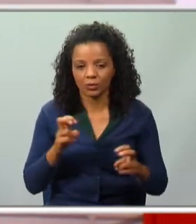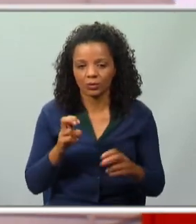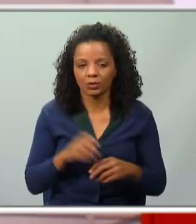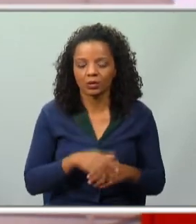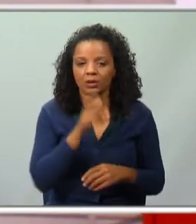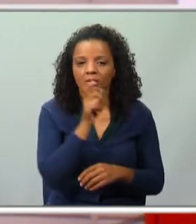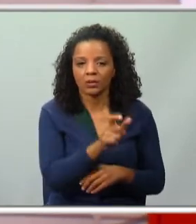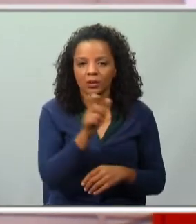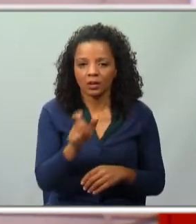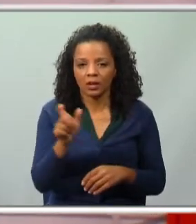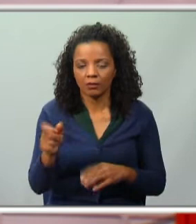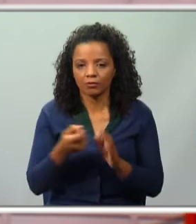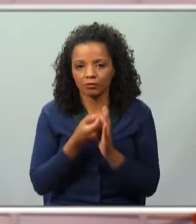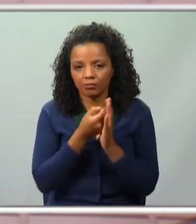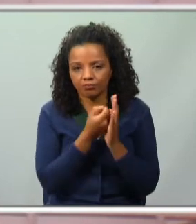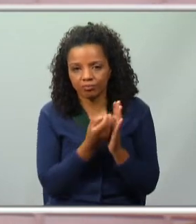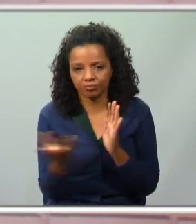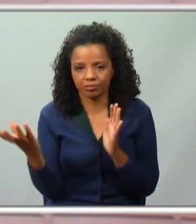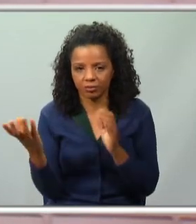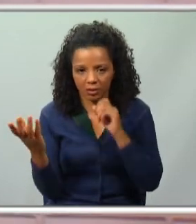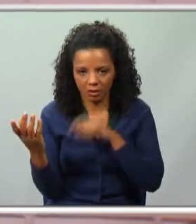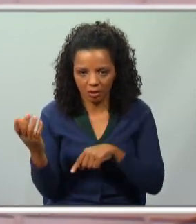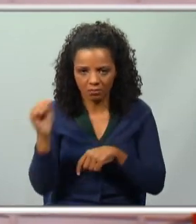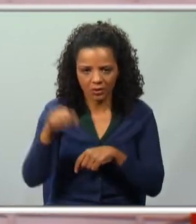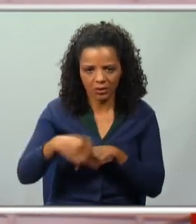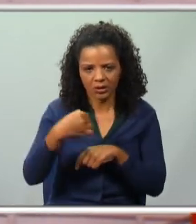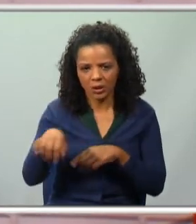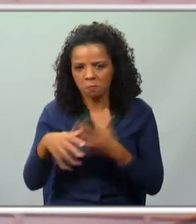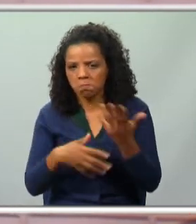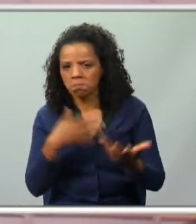várias palavras homônimas é sim ou não deixa eu ver aí por causa 幾個同音詞是或否讓我看看，因為